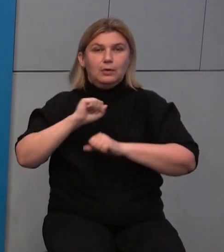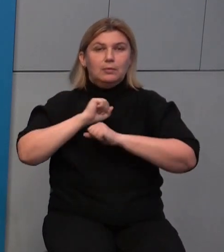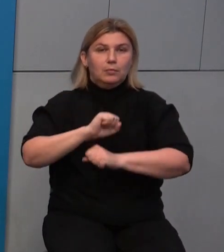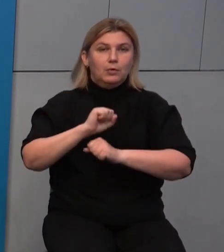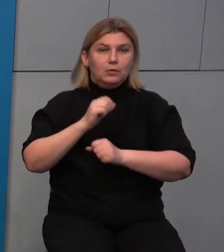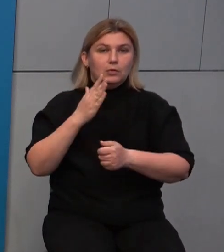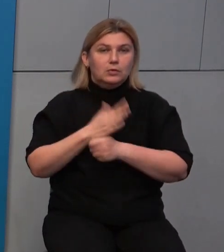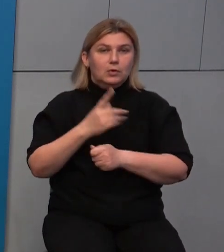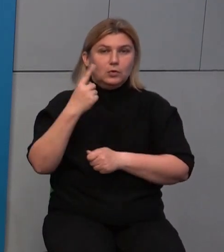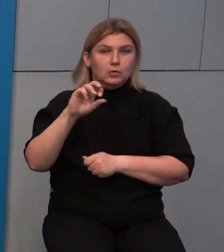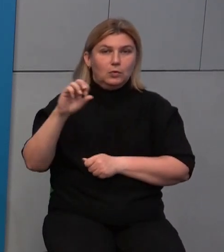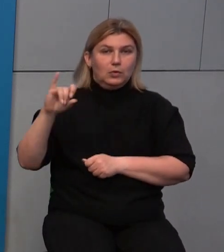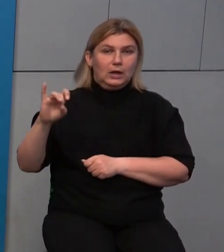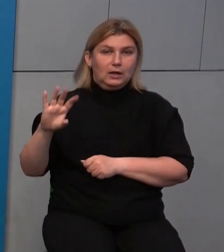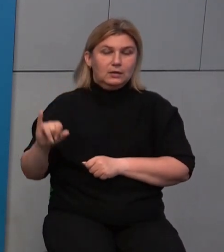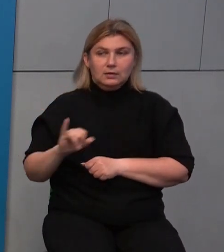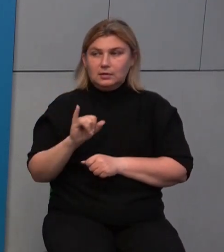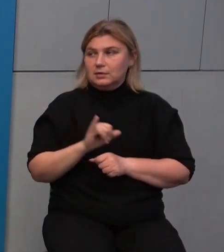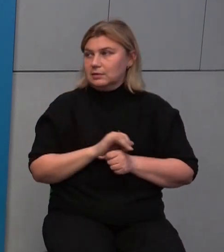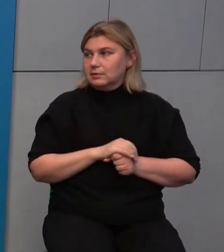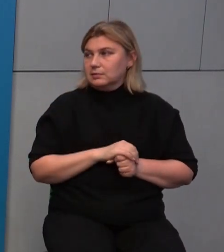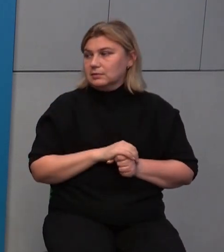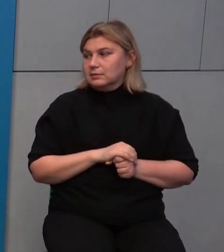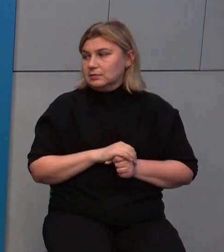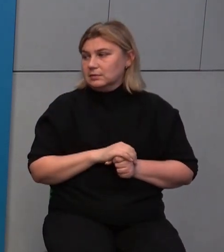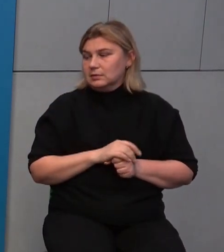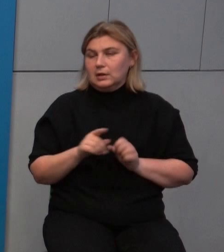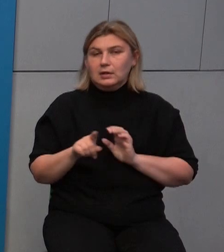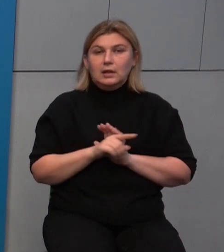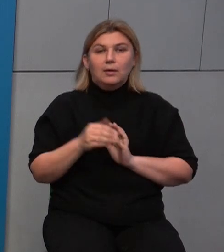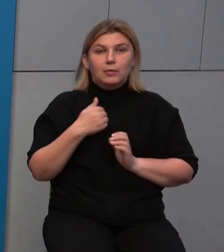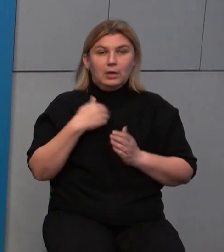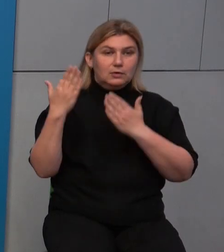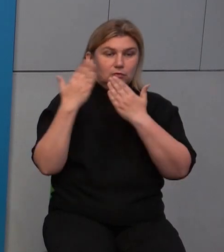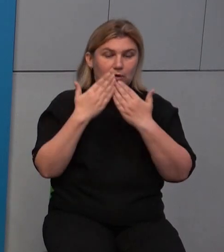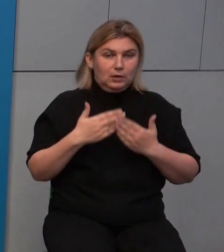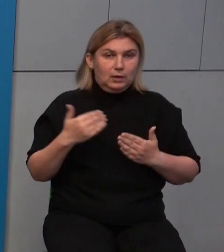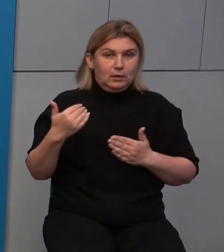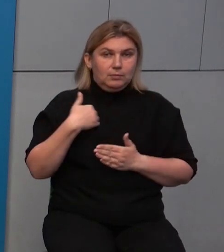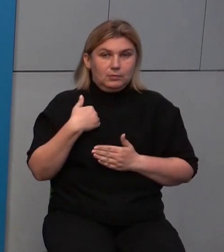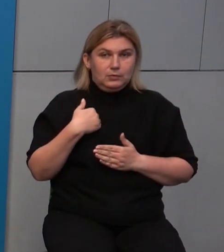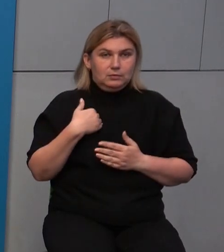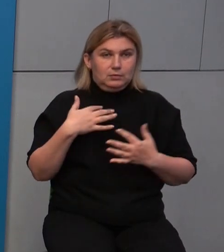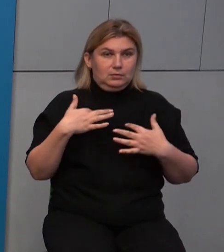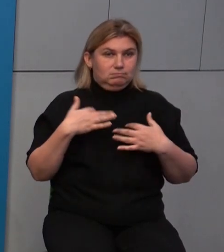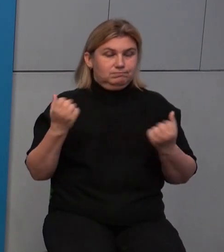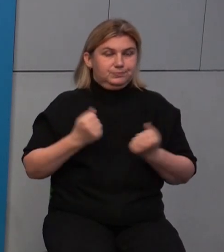w tym zestawieniu tak naprawdę. I dla mnie to, jako czytelnika, było dosyć wstrząsające doświadczenie,